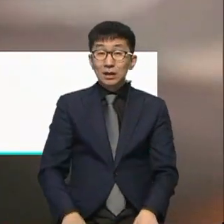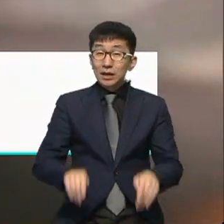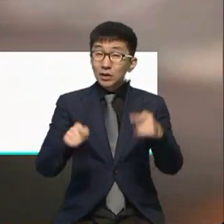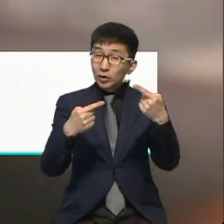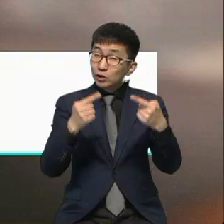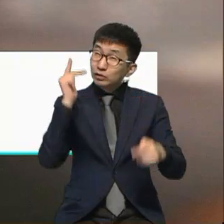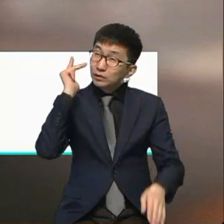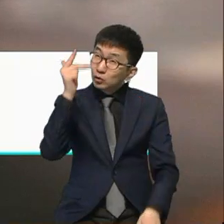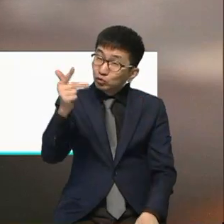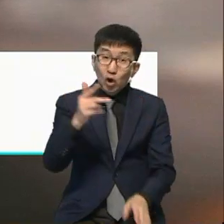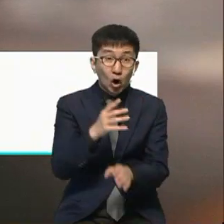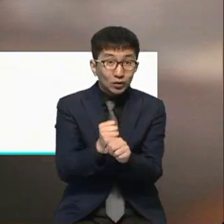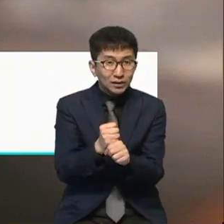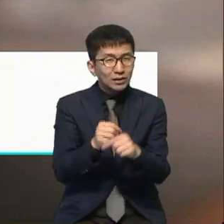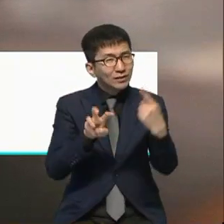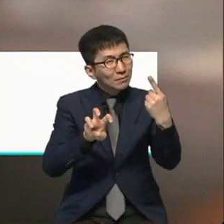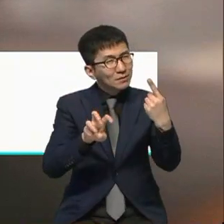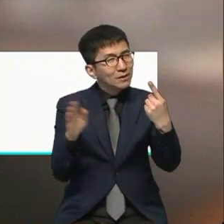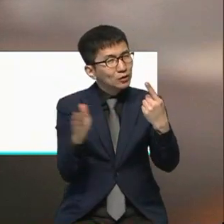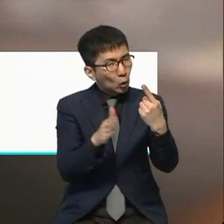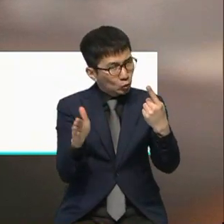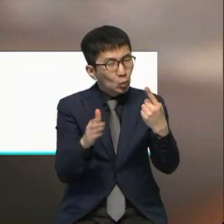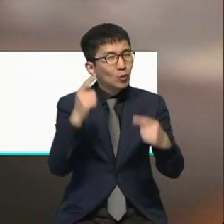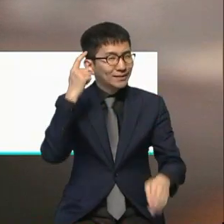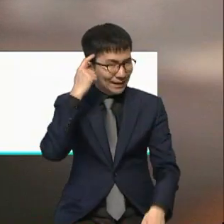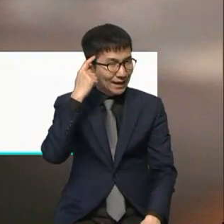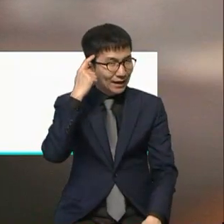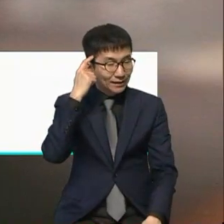연휴 일주일 뒤쯤인 30일 0시부터로 하는 방안이 유력하게 논의됐습니다.